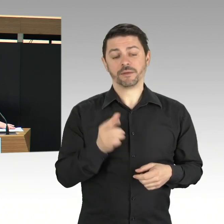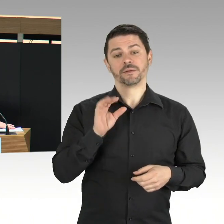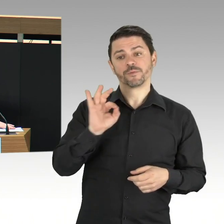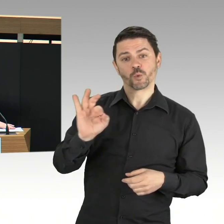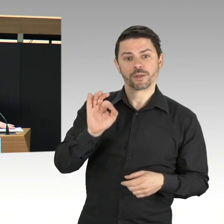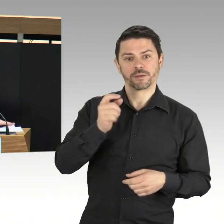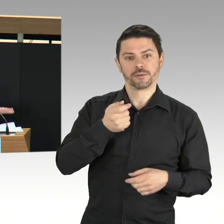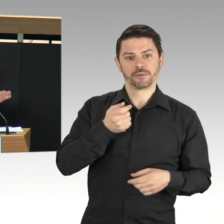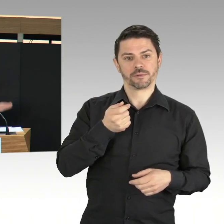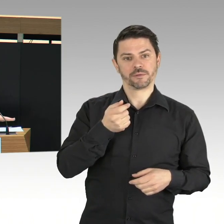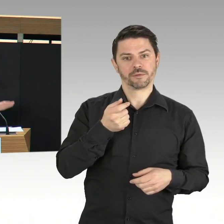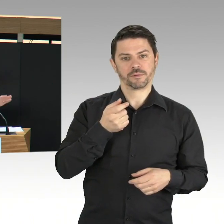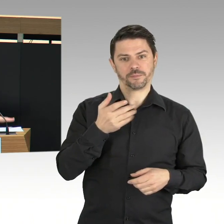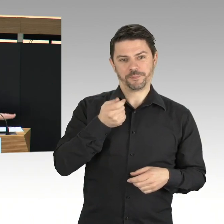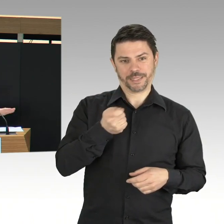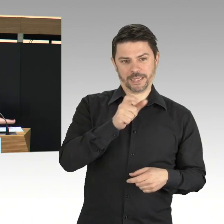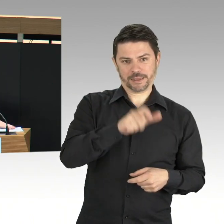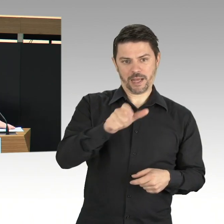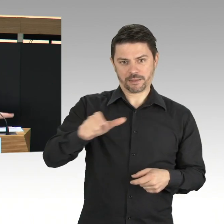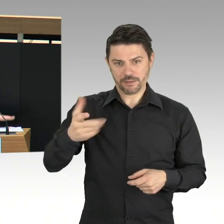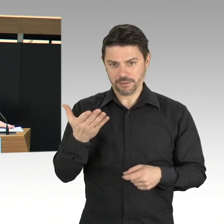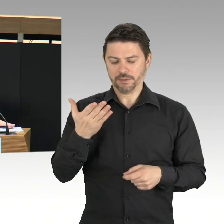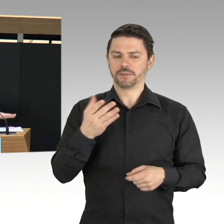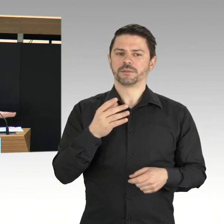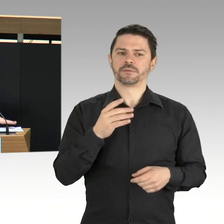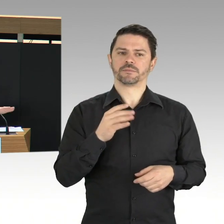Insgesamt haben wir wirklich viele Monate um den besten Weg gerungen